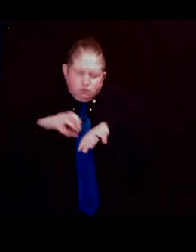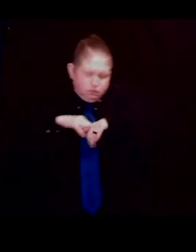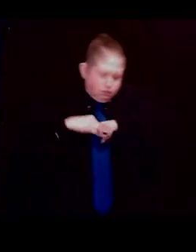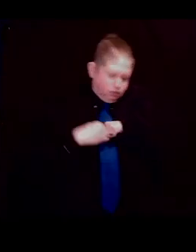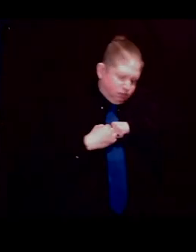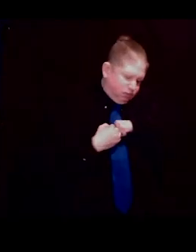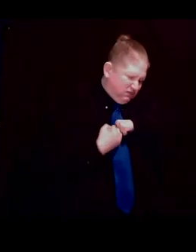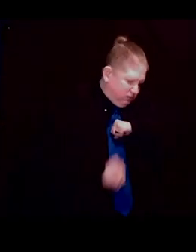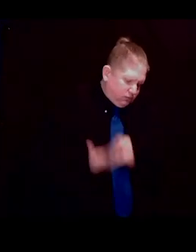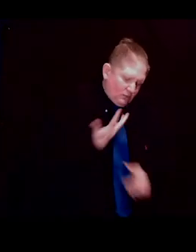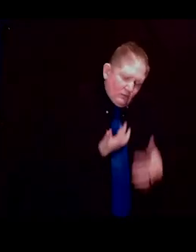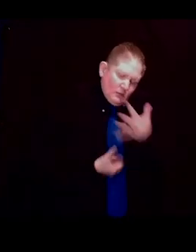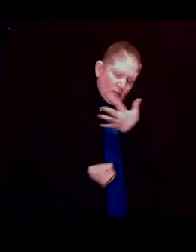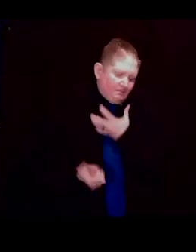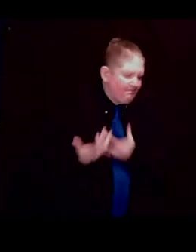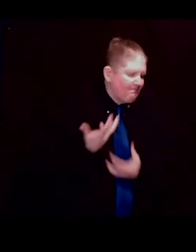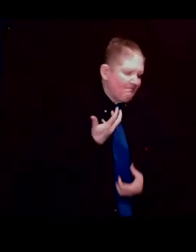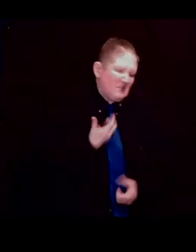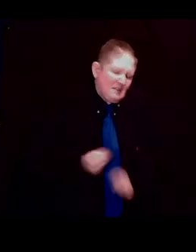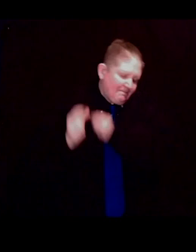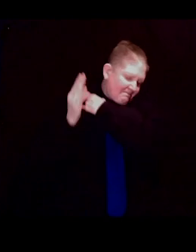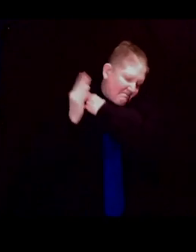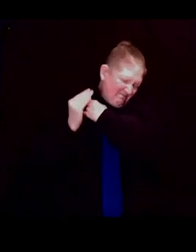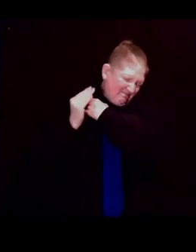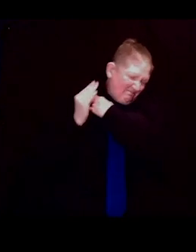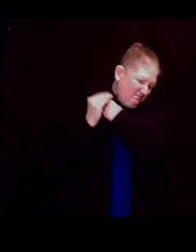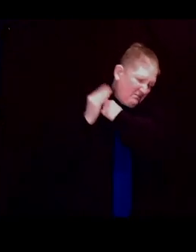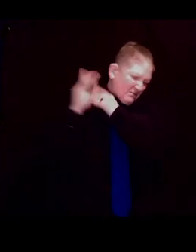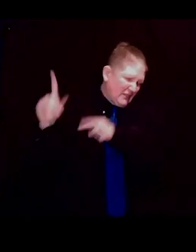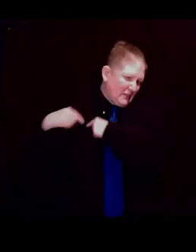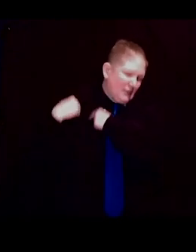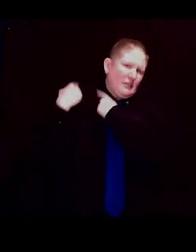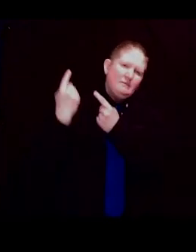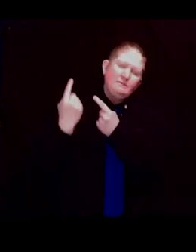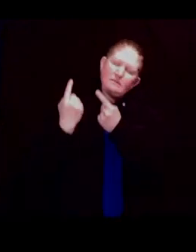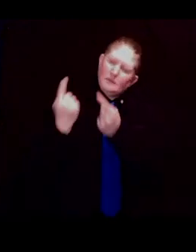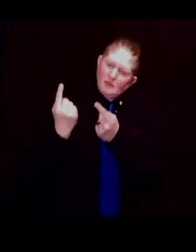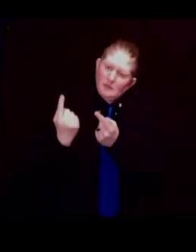Demasiadas rocas, demasiadas piedras y he tenido